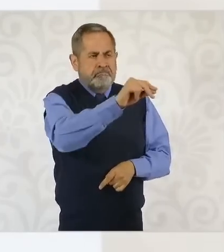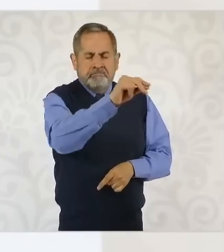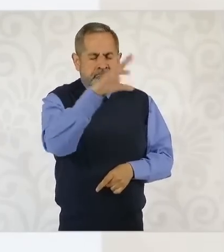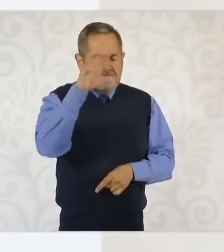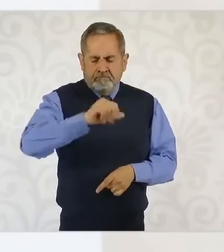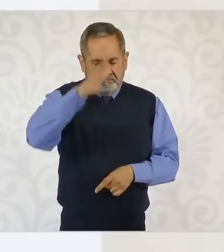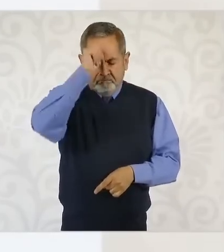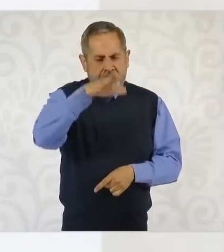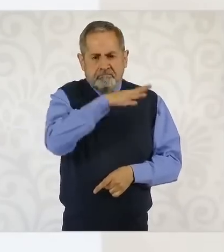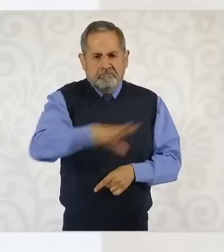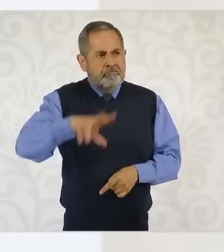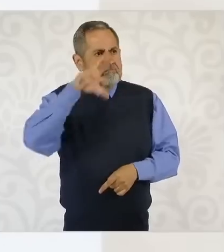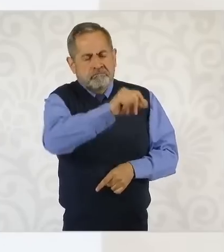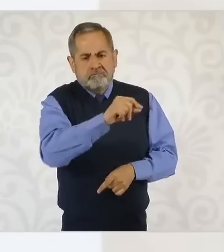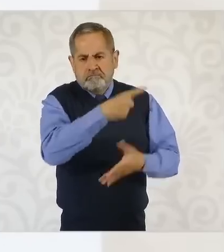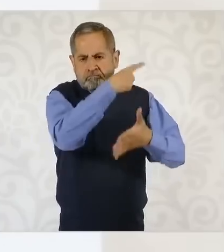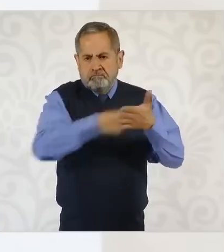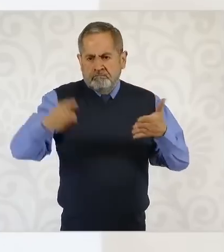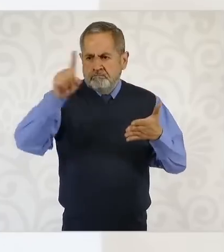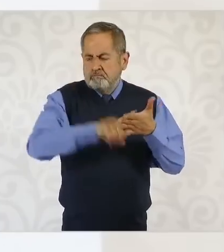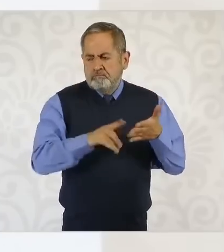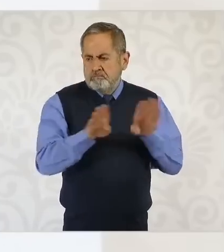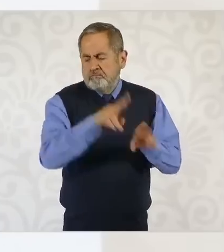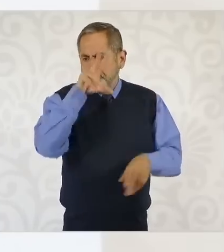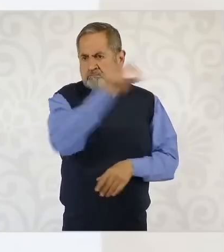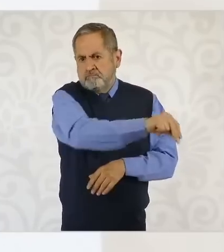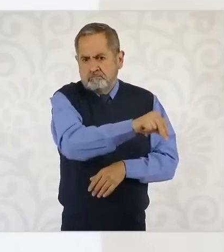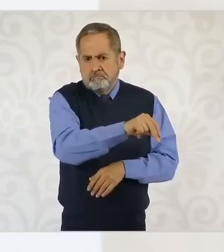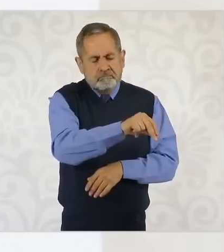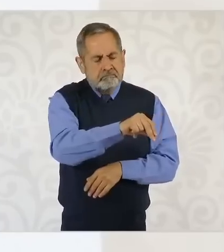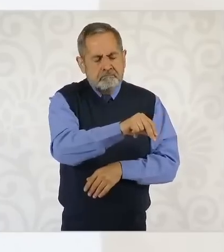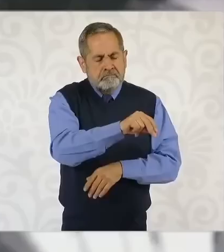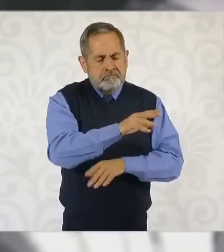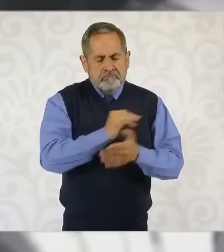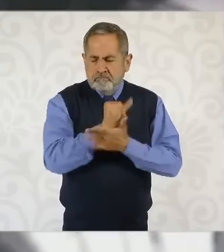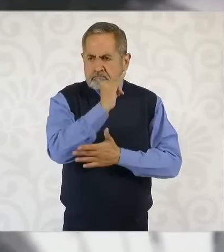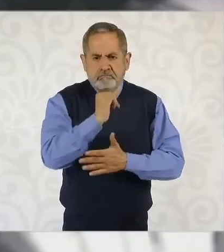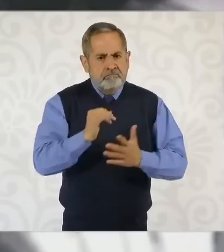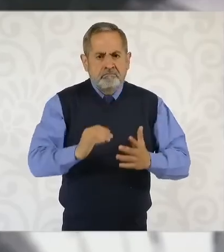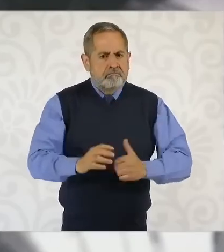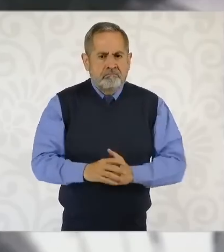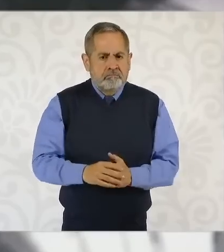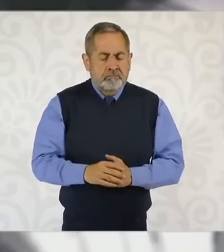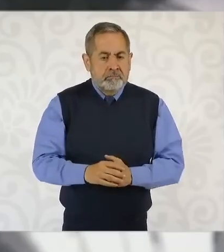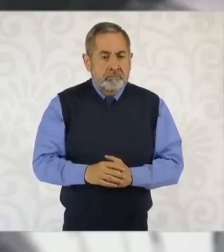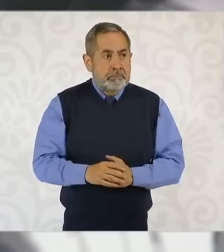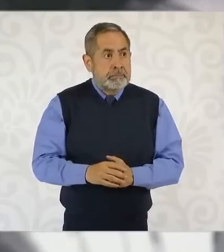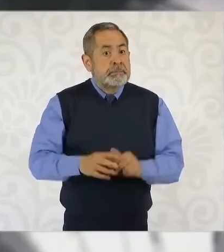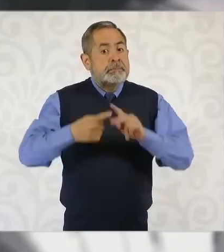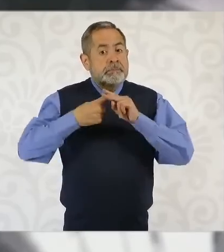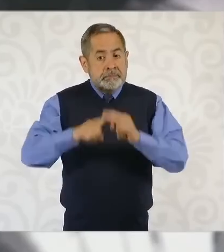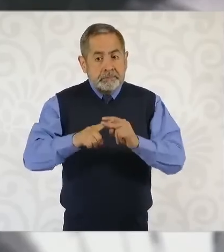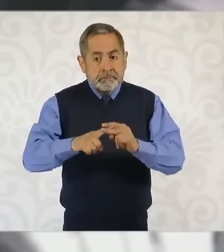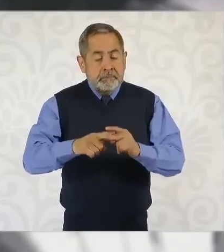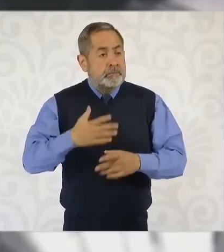y condenamos categóricamente desde que dio inicio el gobierno que represento